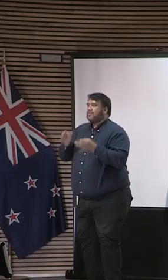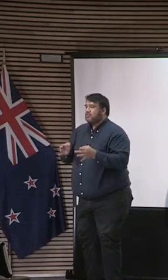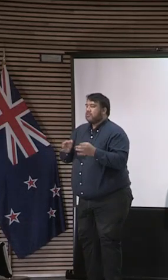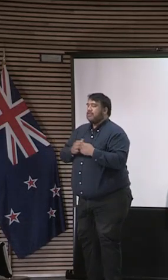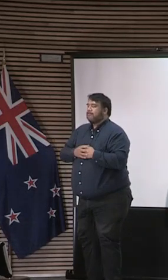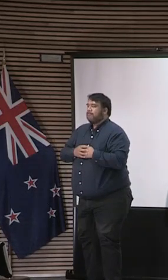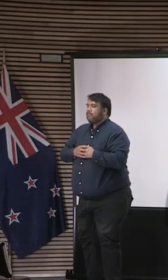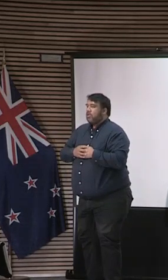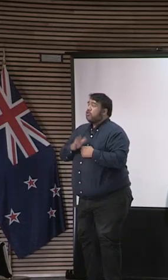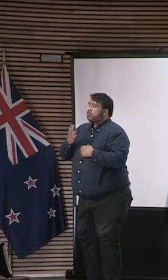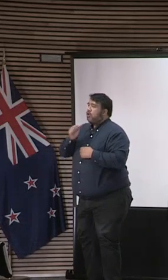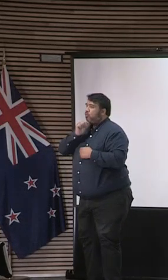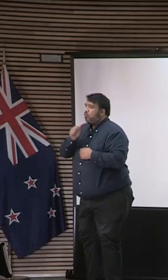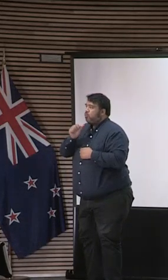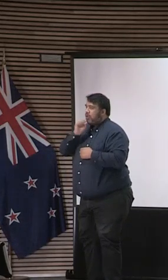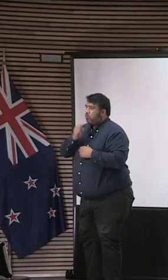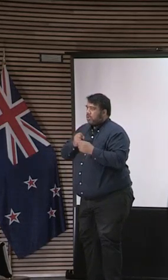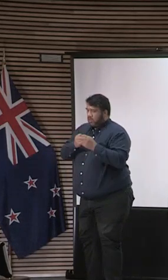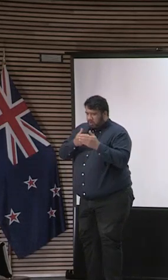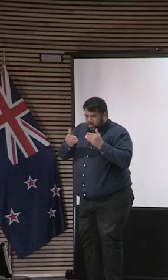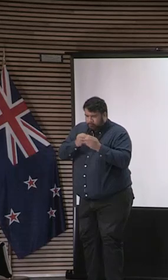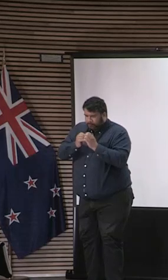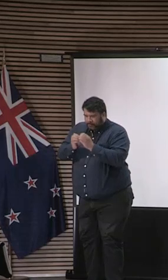kua maharatia e tatou, ko taatau e whai ana kia tae ki tetahi waahi ka mutu, ka whakahokia mai